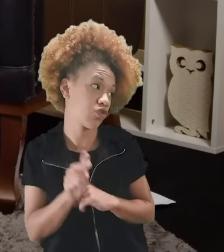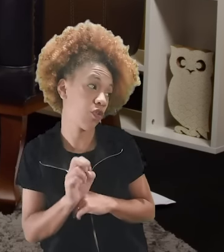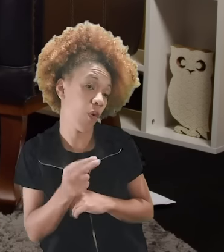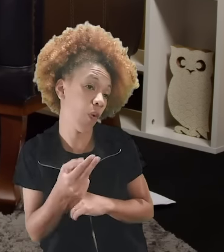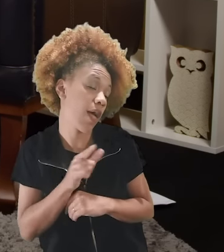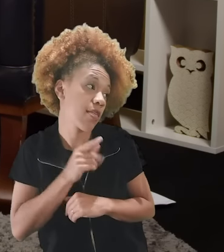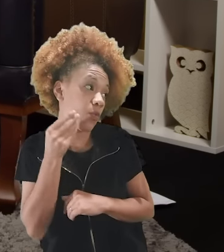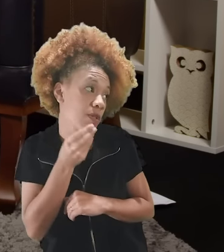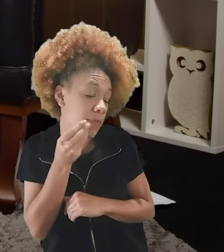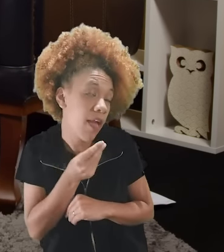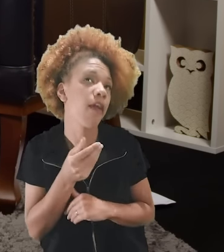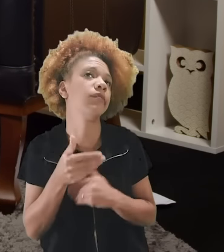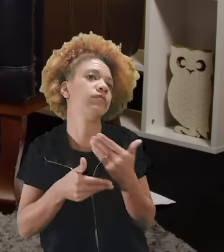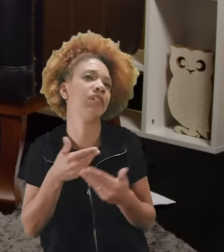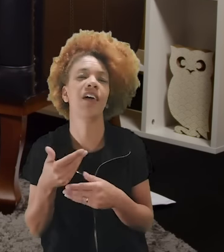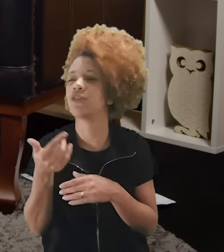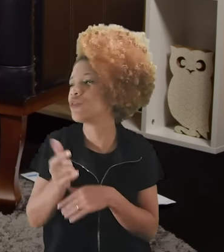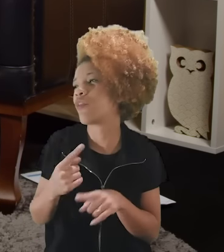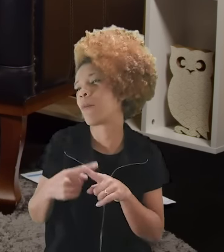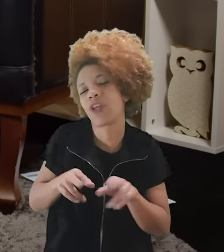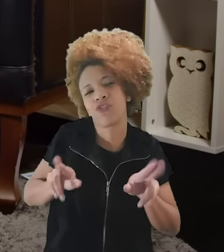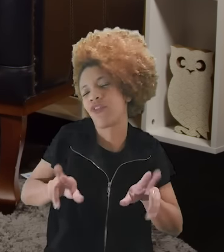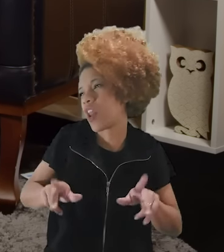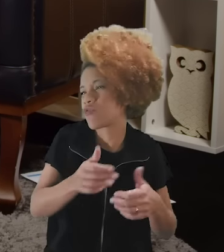você tem uma experiência agora uma vi então é de novo porque eu digo modalidade diferente né